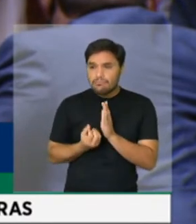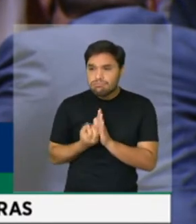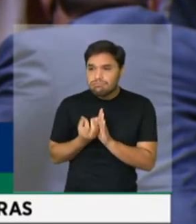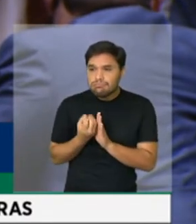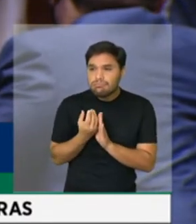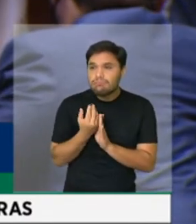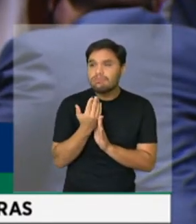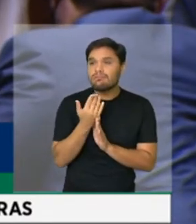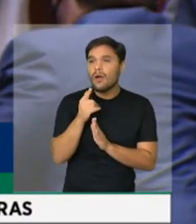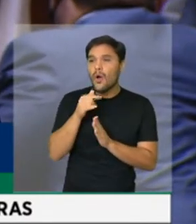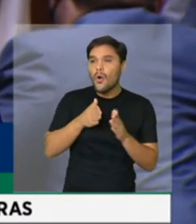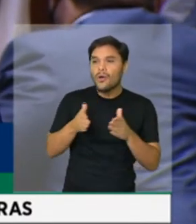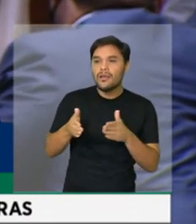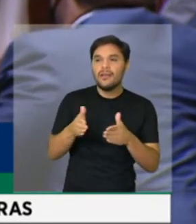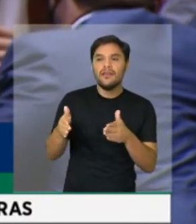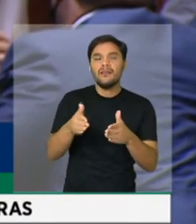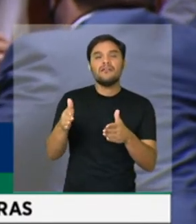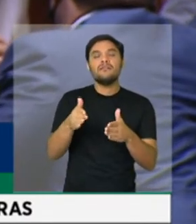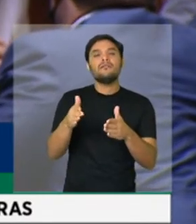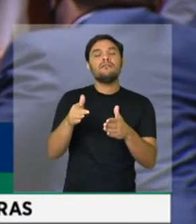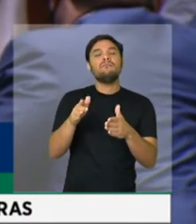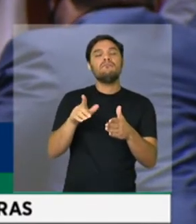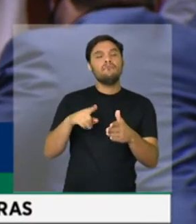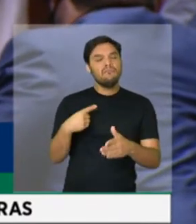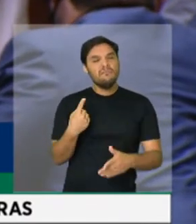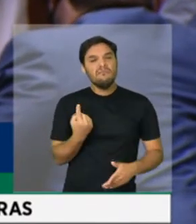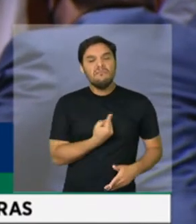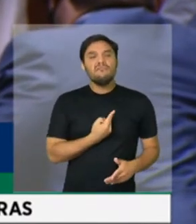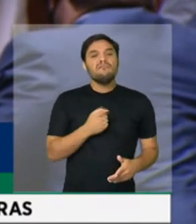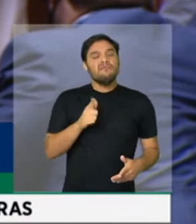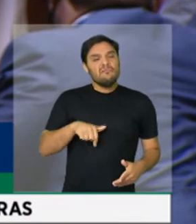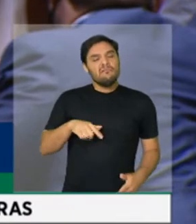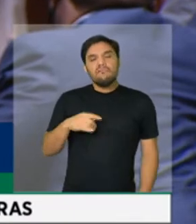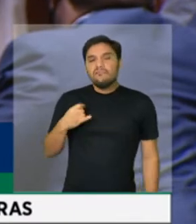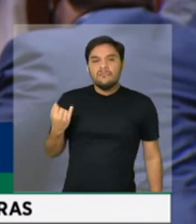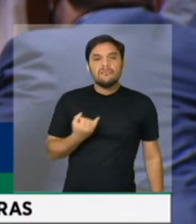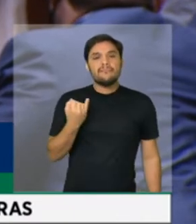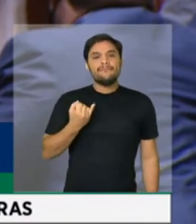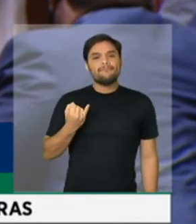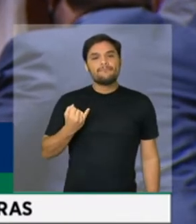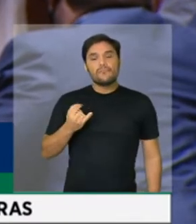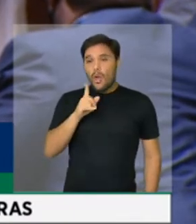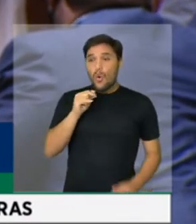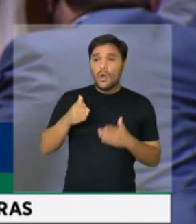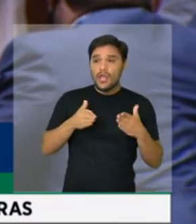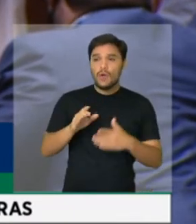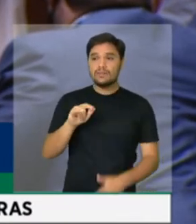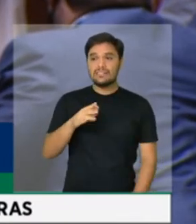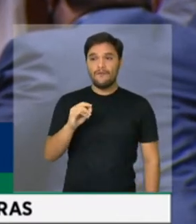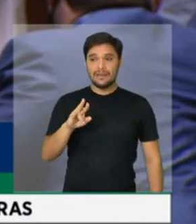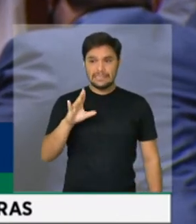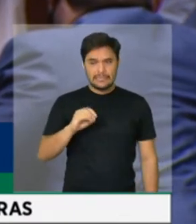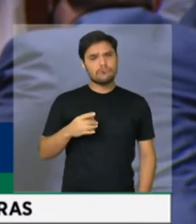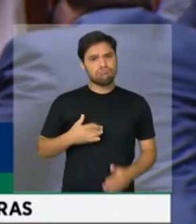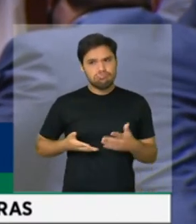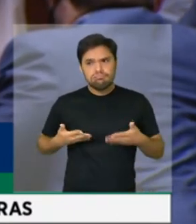FOI FEITO E QUE PROPÕE A REVITALIZAÇÃO DO SÃO FRANCISCO. ESSA É UMA BANDEIRA DE TODOS BRASILEIROS, MAS ESPECIALMENTE DO NOSSO